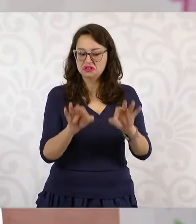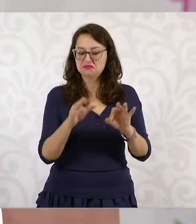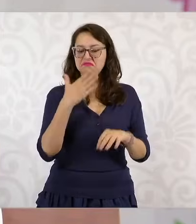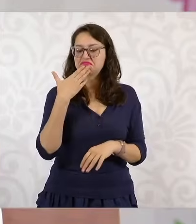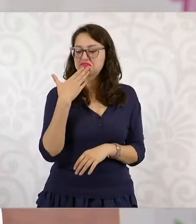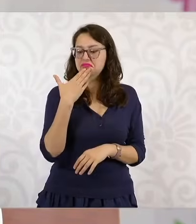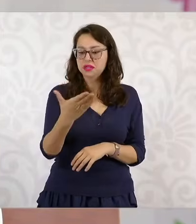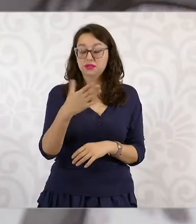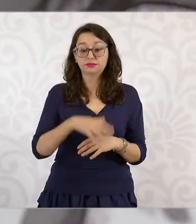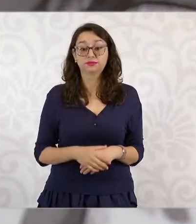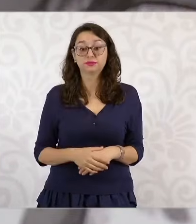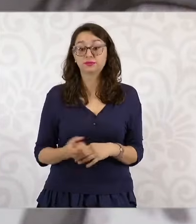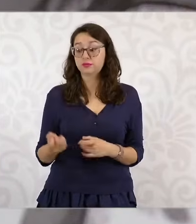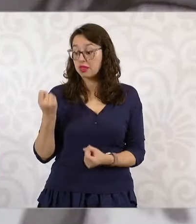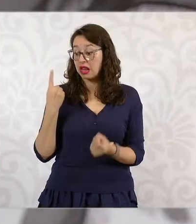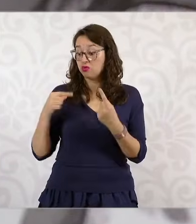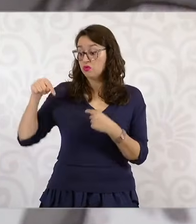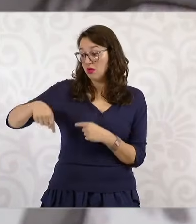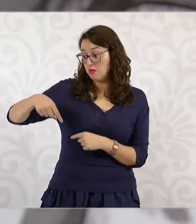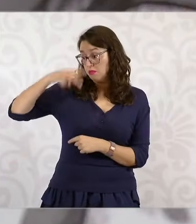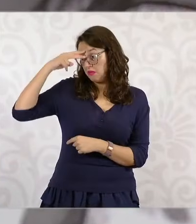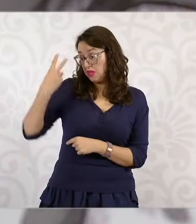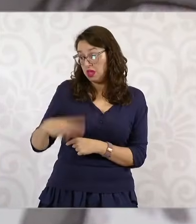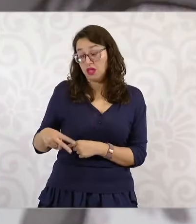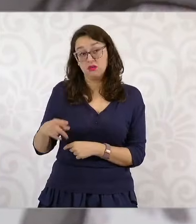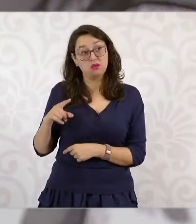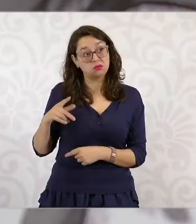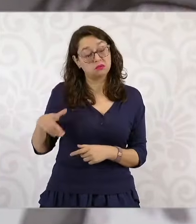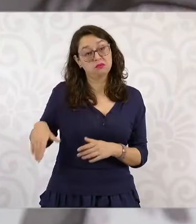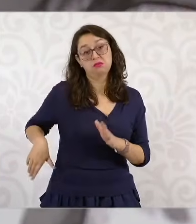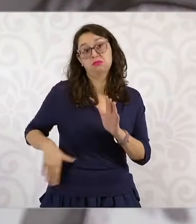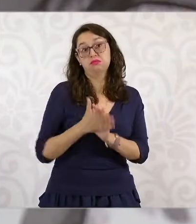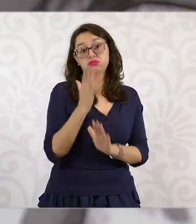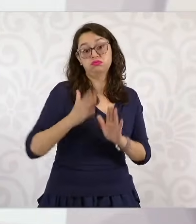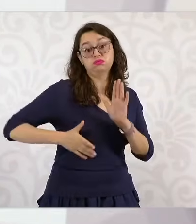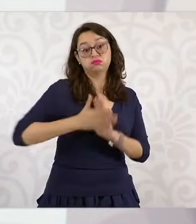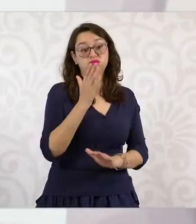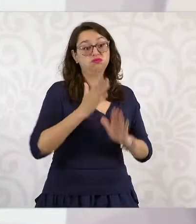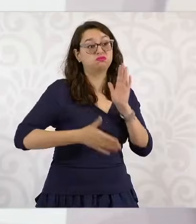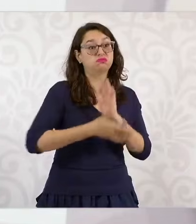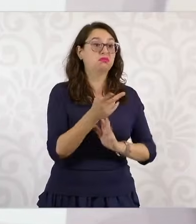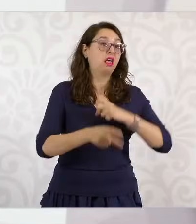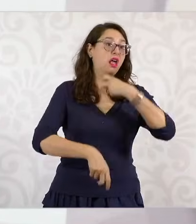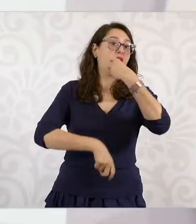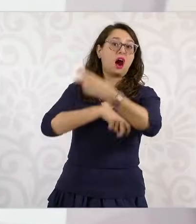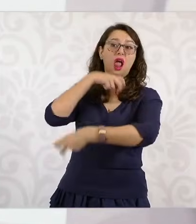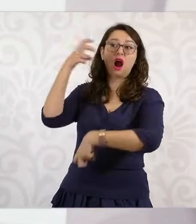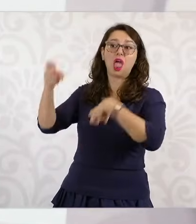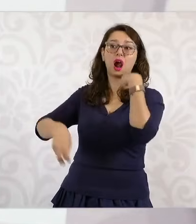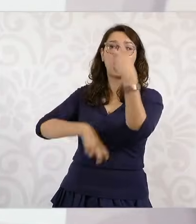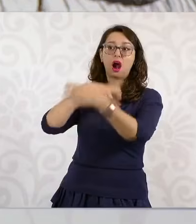a hablar mal del gobierno de México, pues no tiene ningún futuro en México ni en Estados Unidos.